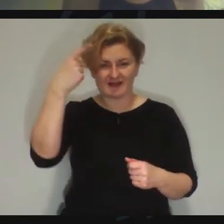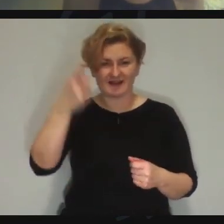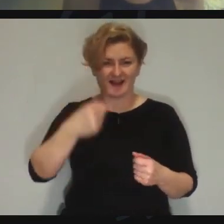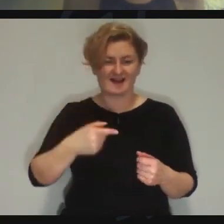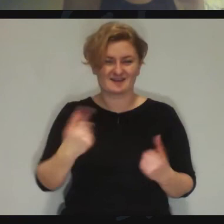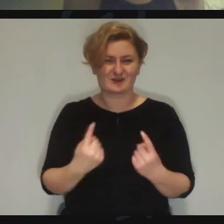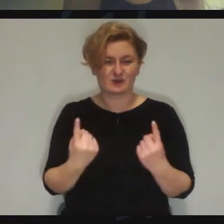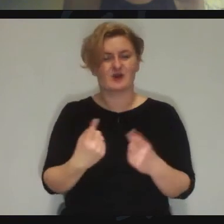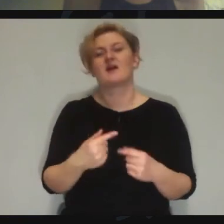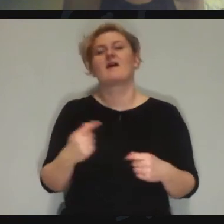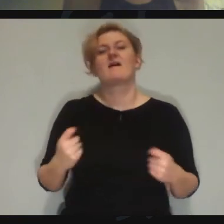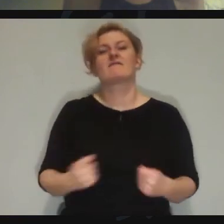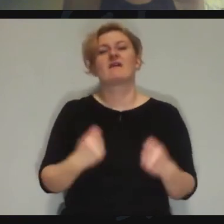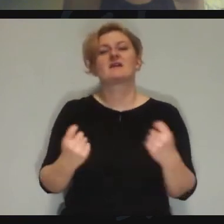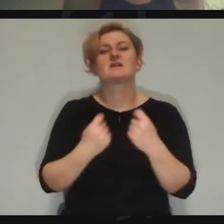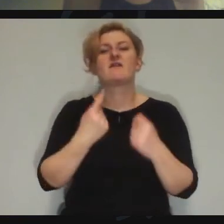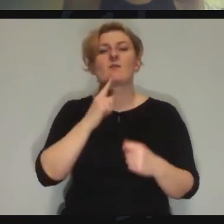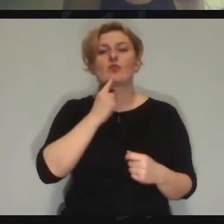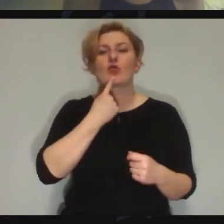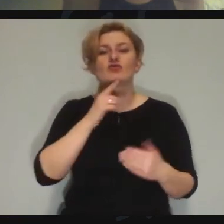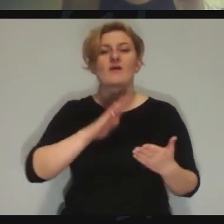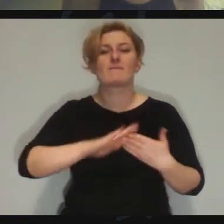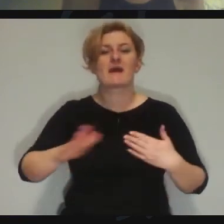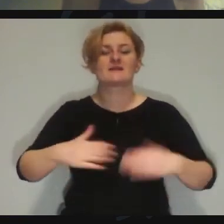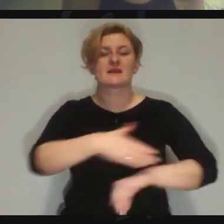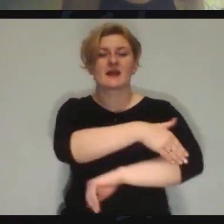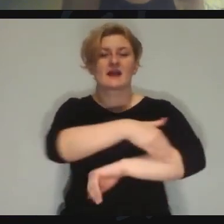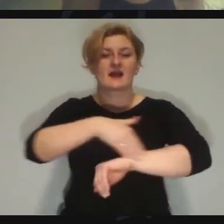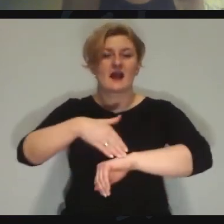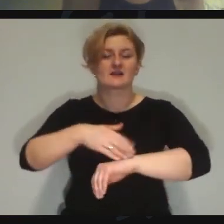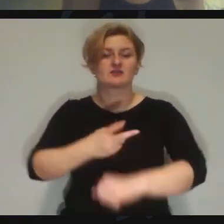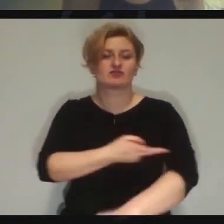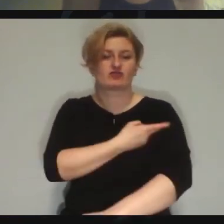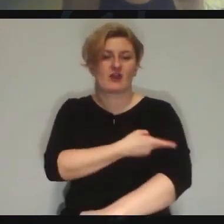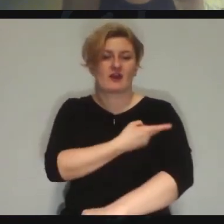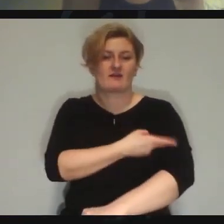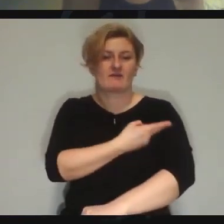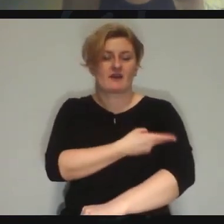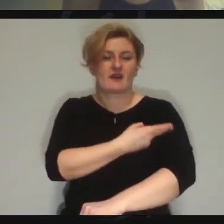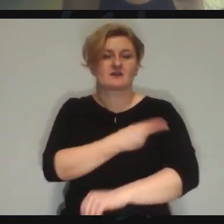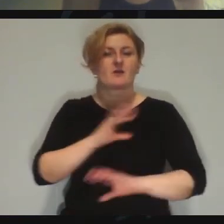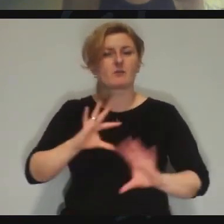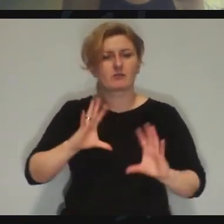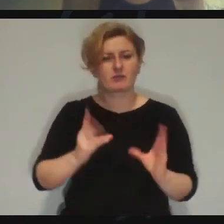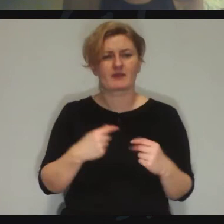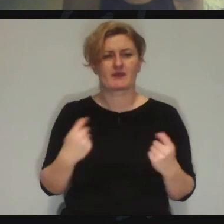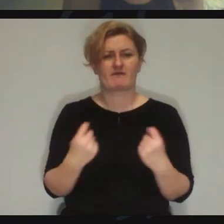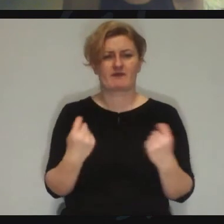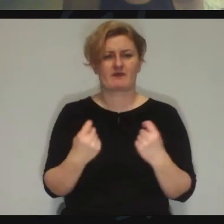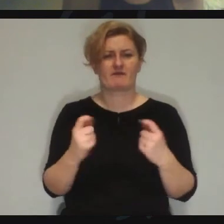W przyszłym roku, miejmy nadzieję, nie będzie takiego wariactwa. Będzie masa artystów, piękne wydarzenie.